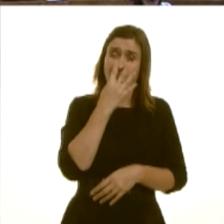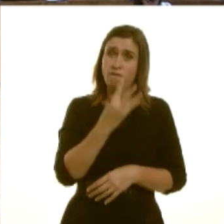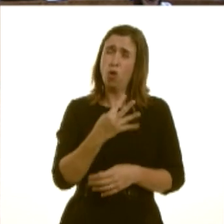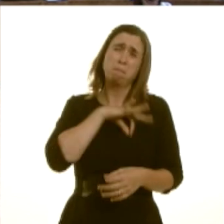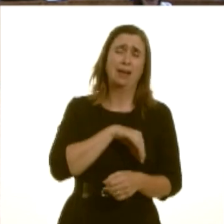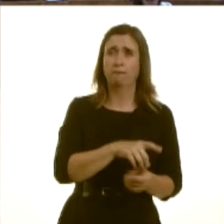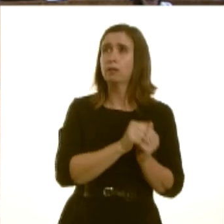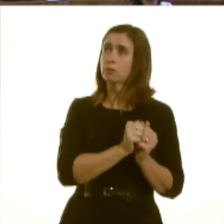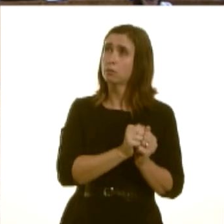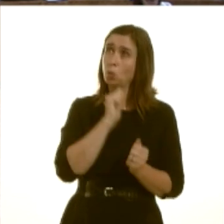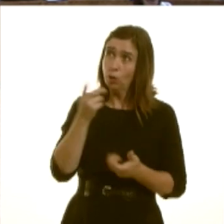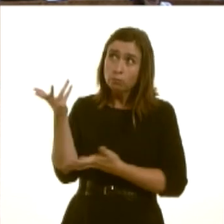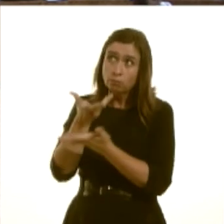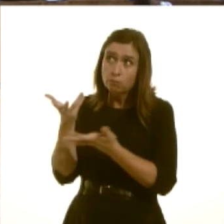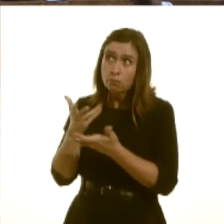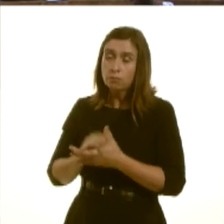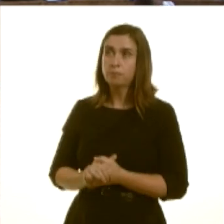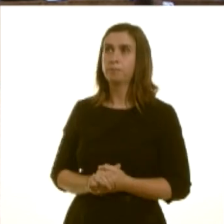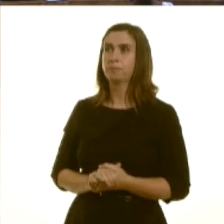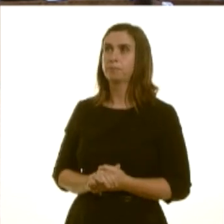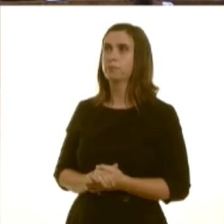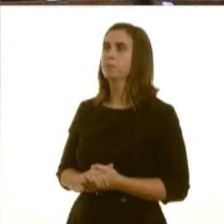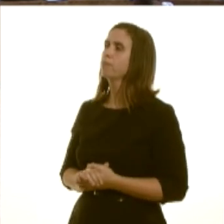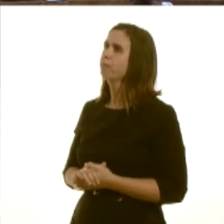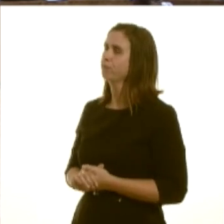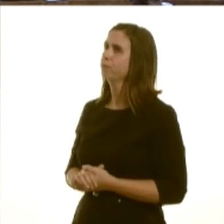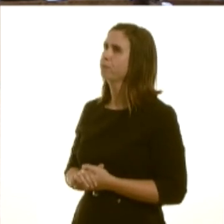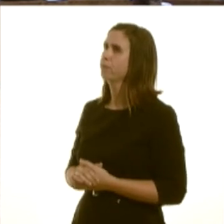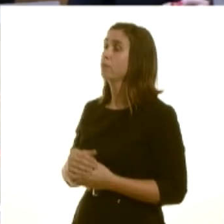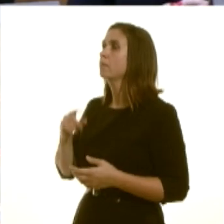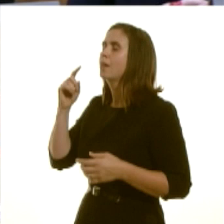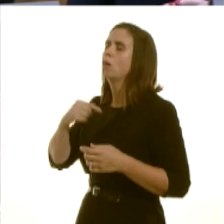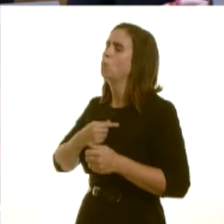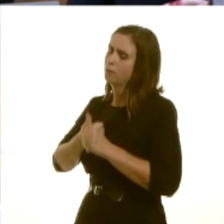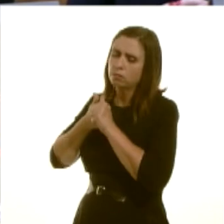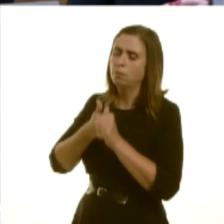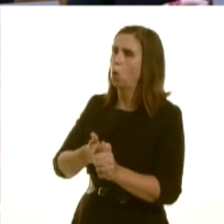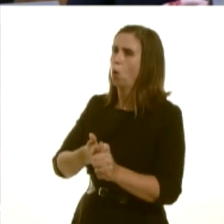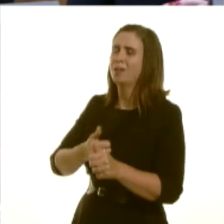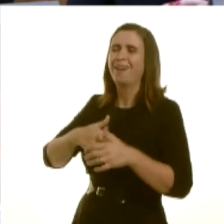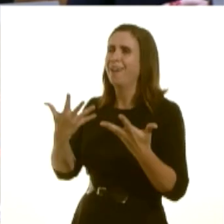ar gynlluniau sy’n mynd i helpu plant, yn enwedig plant o dan bump oed. Rwy’n siwr